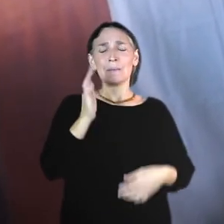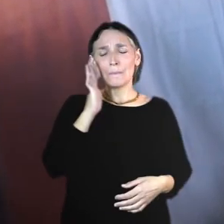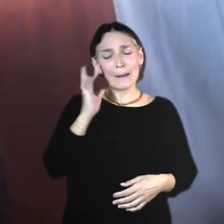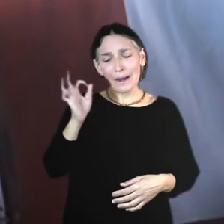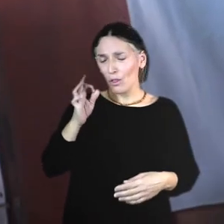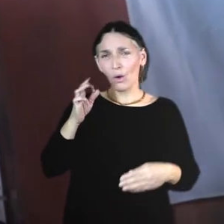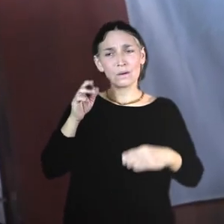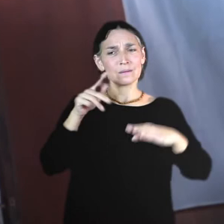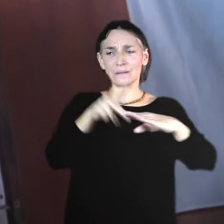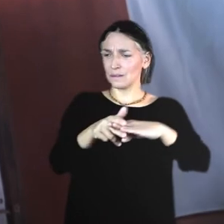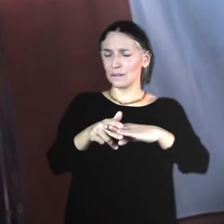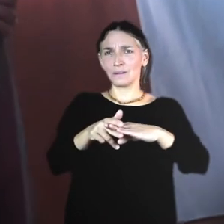Perdonen si las interrumpí...